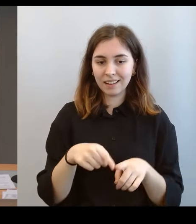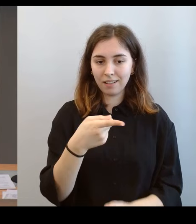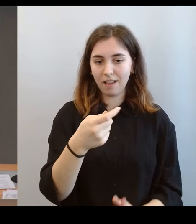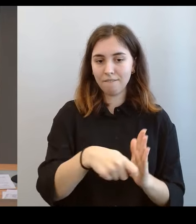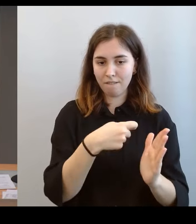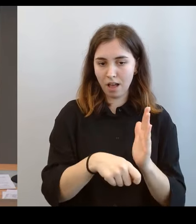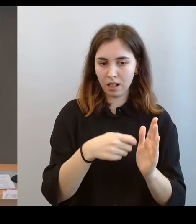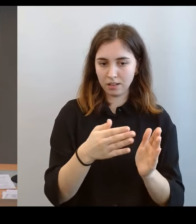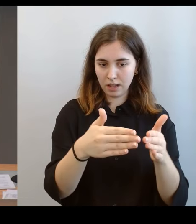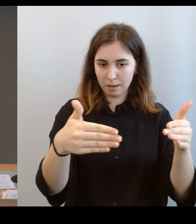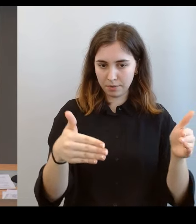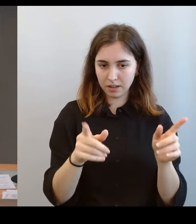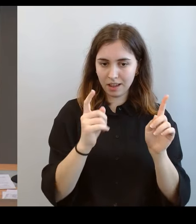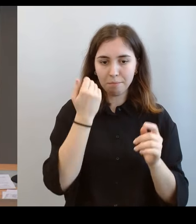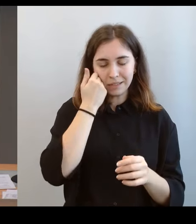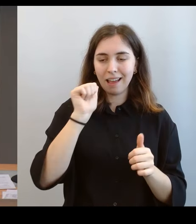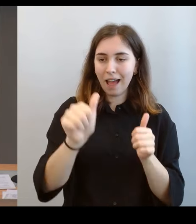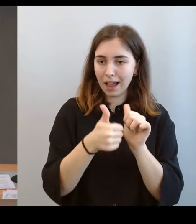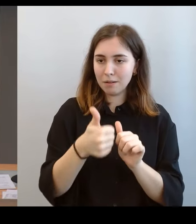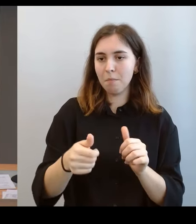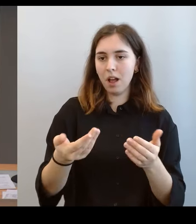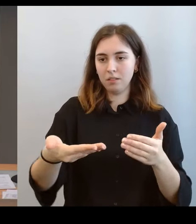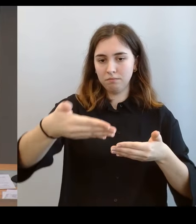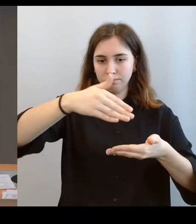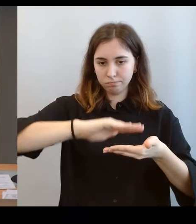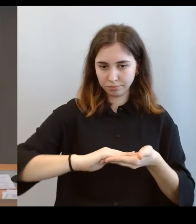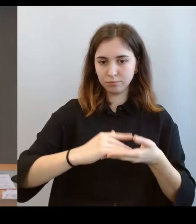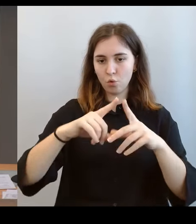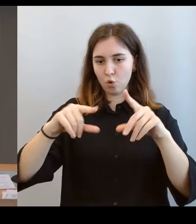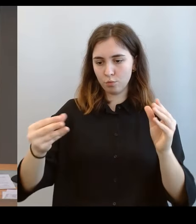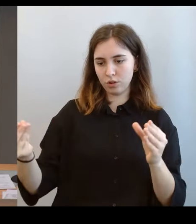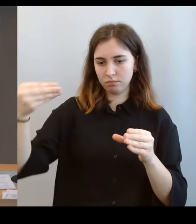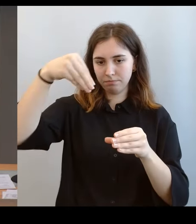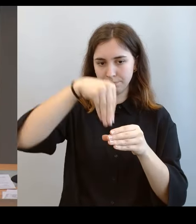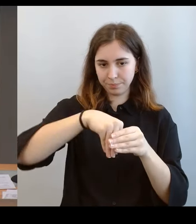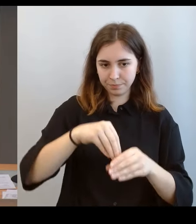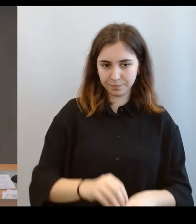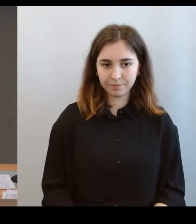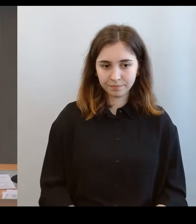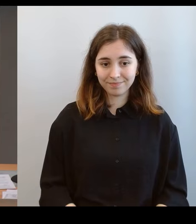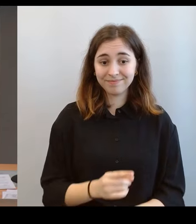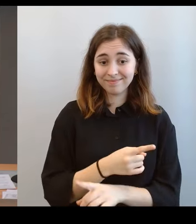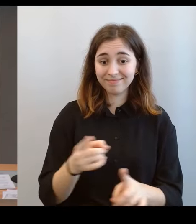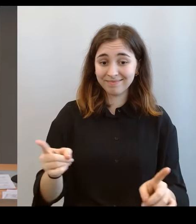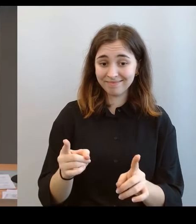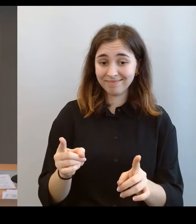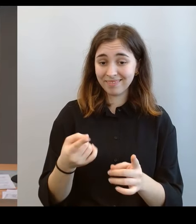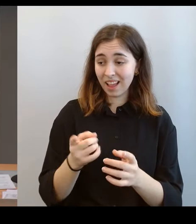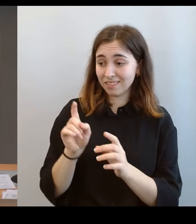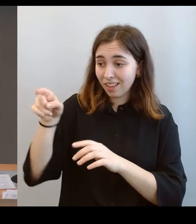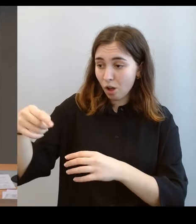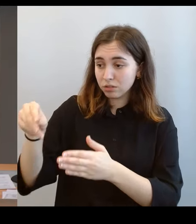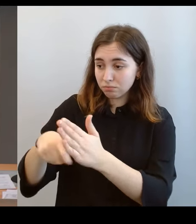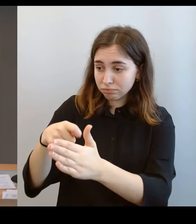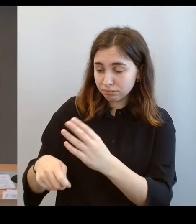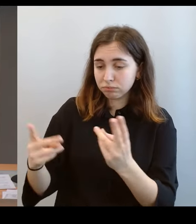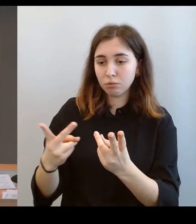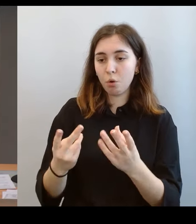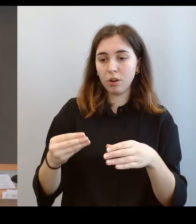Abgeordnete, die ihre Stimmzettel außerhalb der Wahlkabine kennzeichnen oder in den Umschlag legen, sind nach Paragraf 74, Absatz